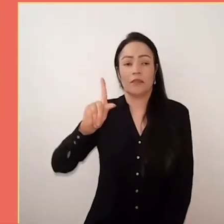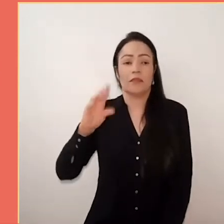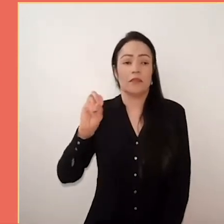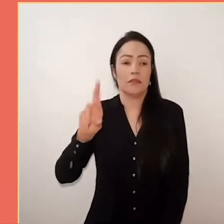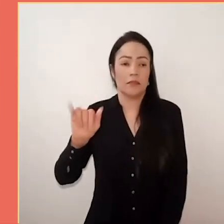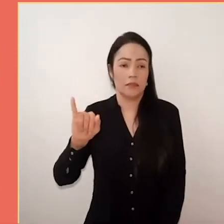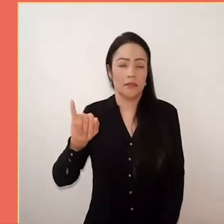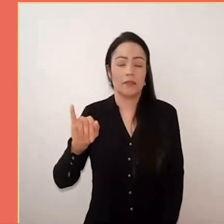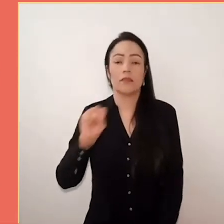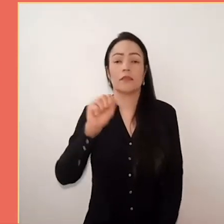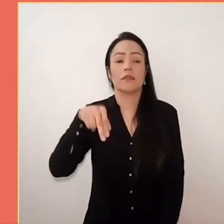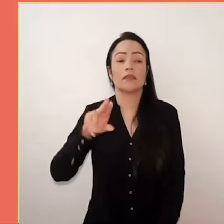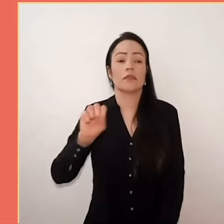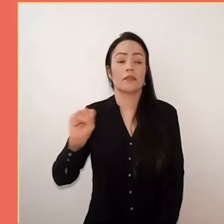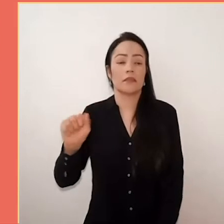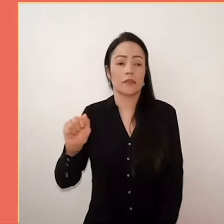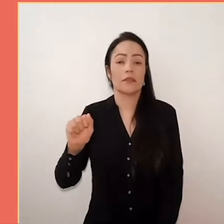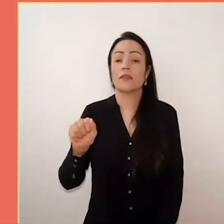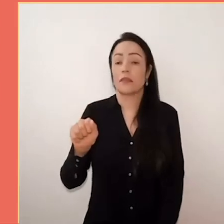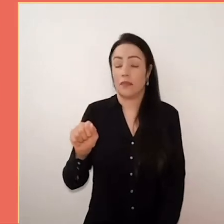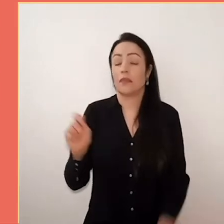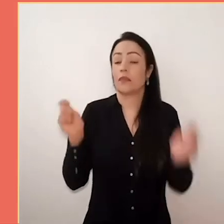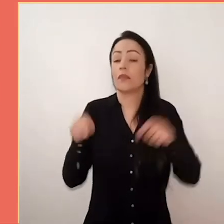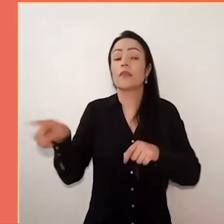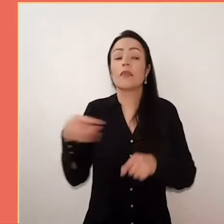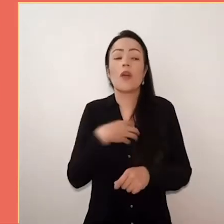e seu modo é defendendo os próprios interesses,